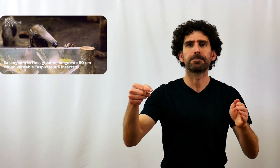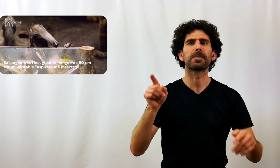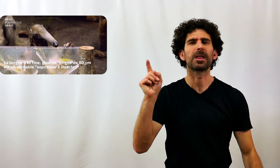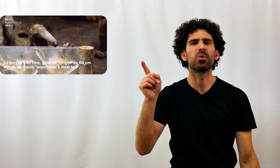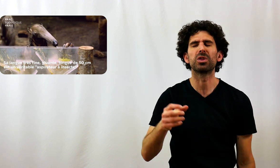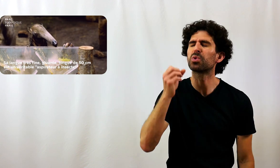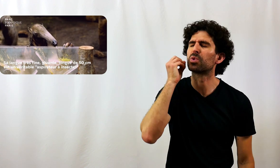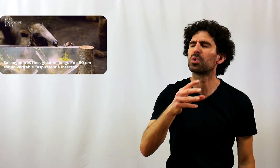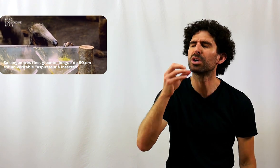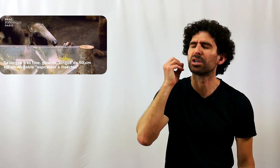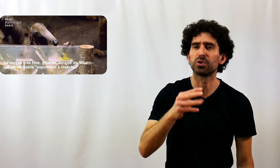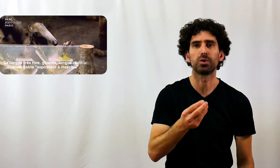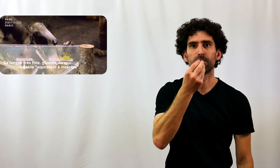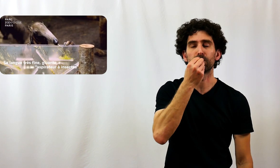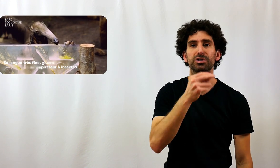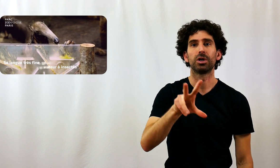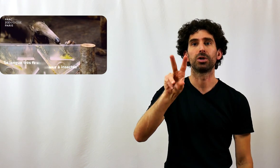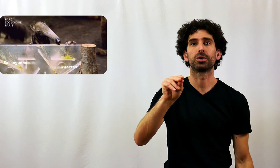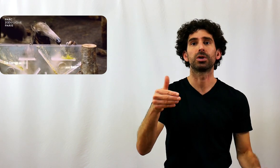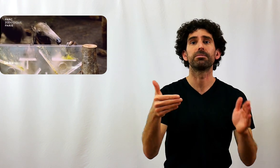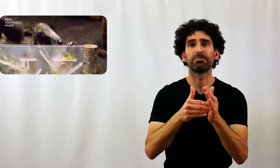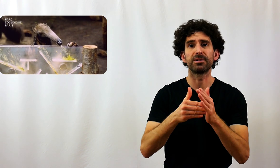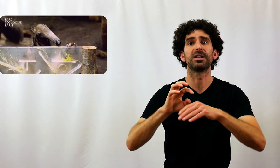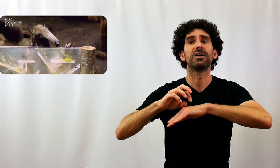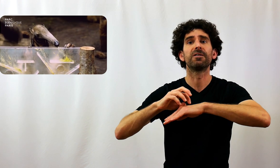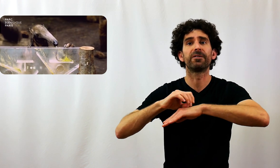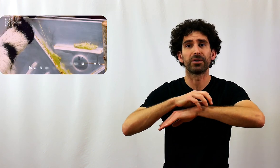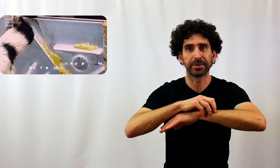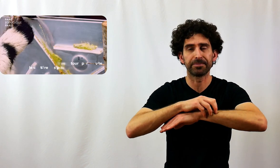Il mange 30.000 fourmis par jour.